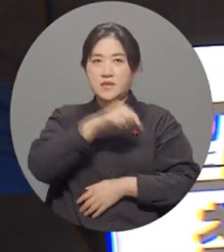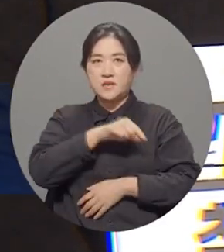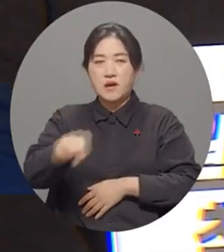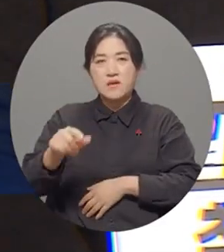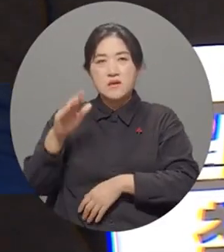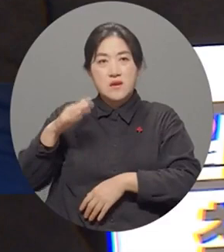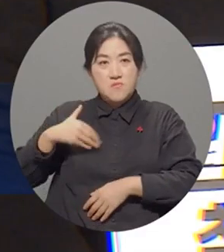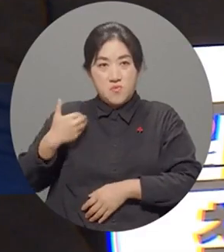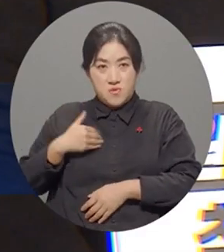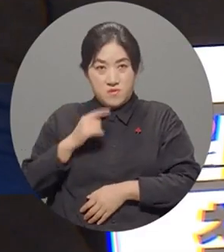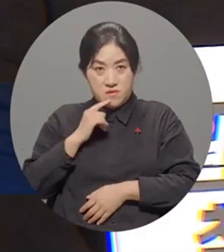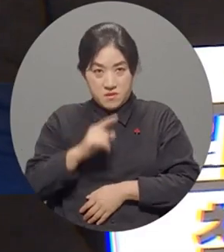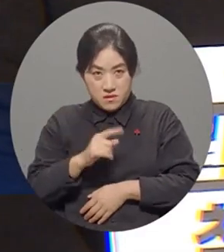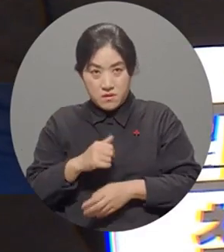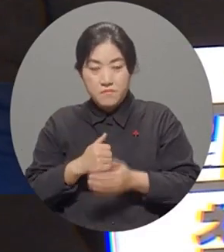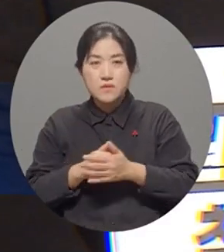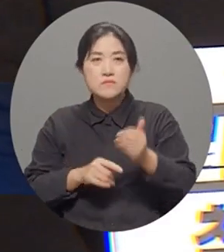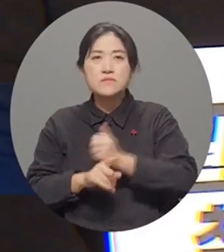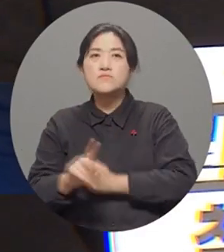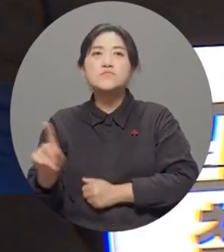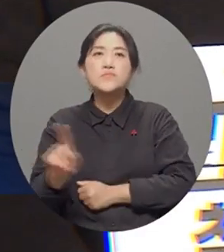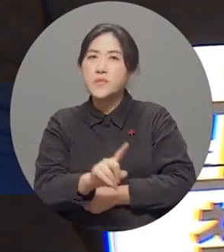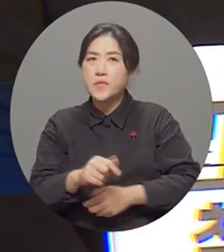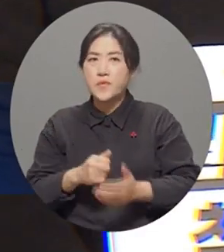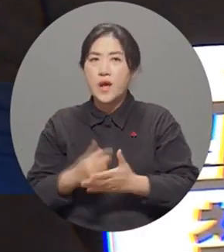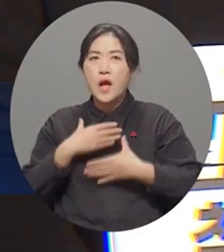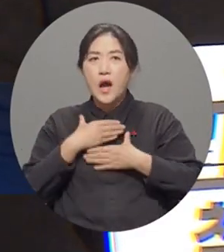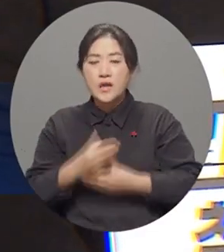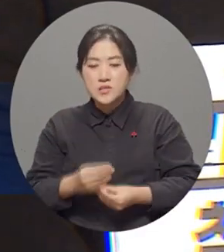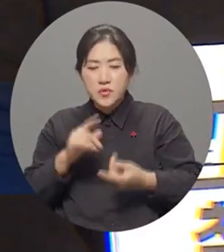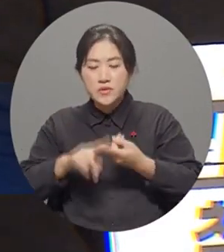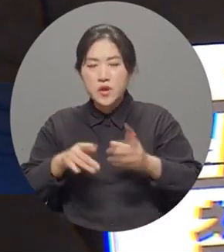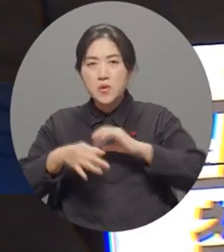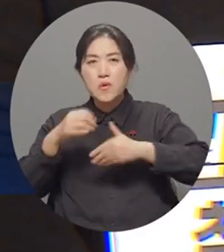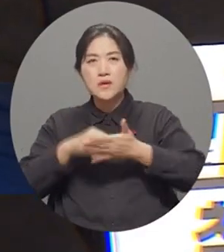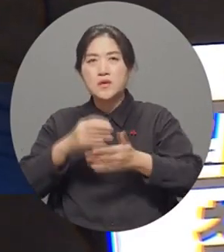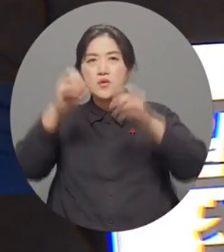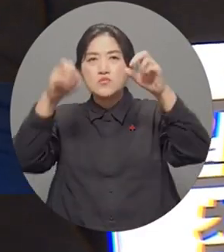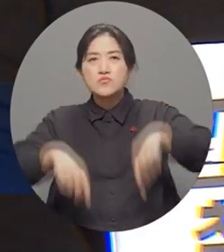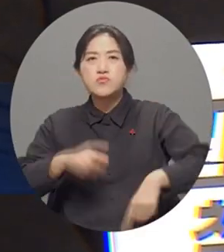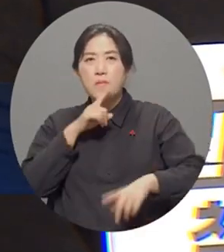어렵다는 겁니다. 김병숙 사장이 현장을 잘 몰랐다고한다면, 그만큼 안전에 관심이 없었다는